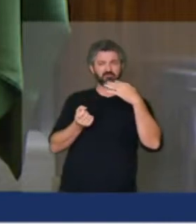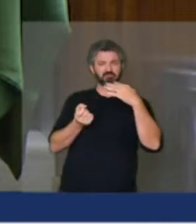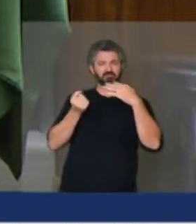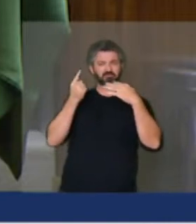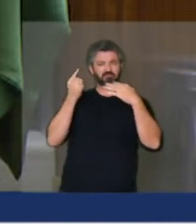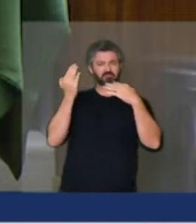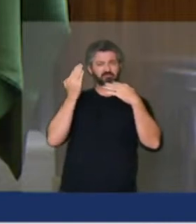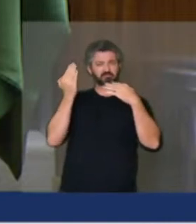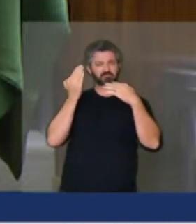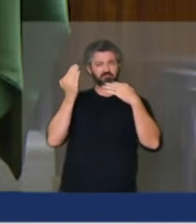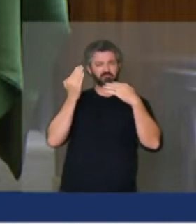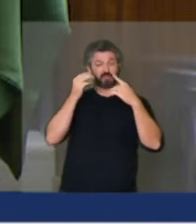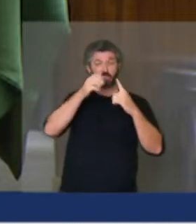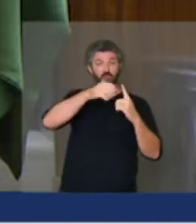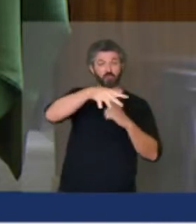NÃO ADMITE E ESSE PARLAMENTO BRASILEIRO NÃO PODERÁ